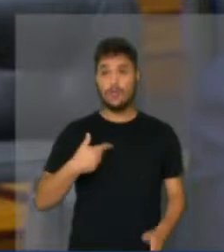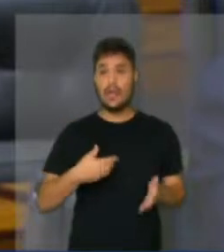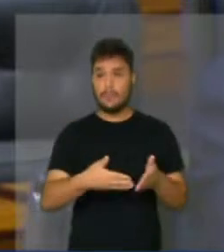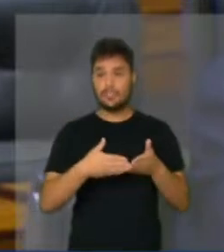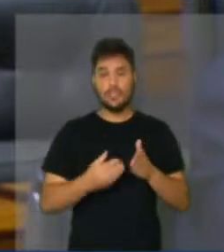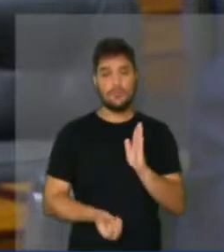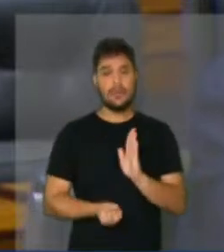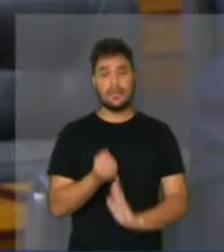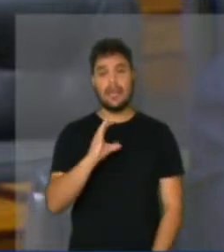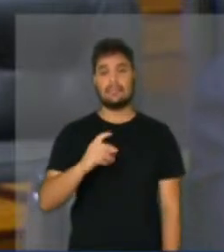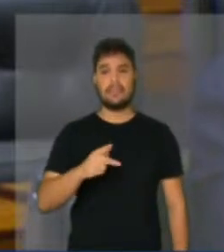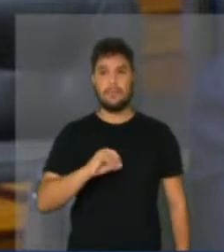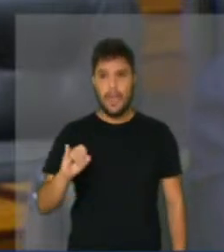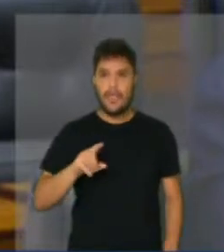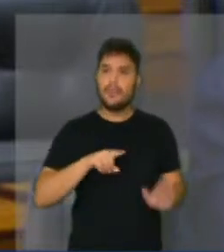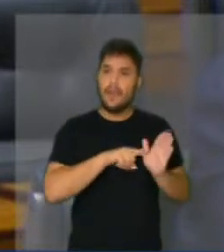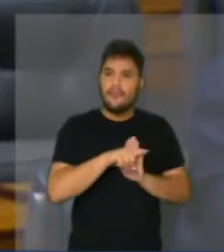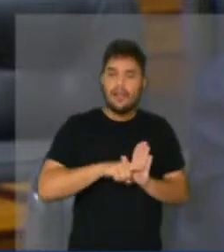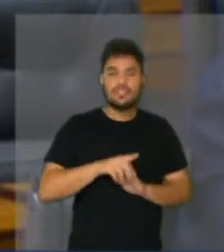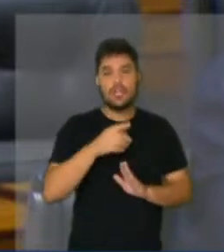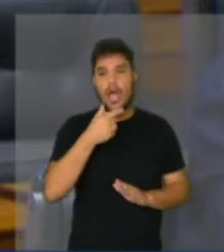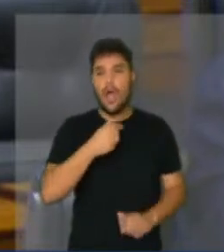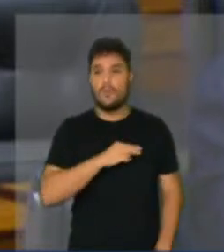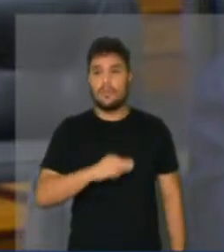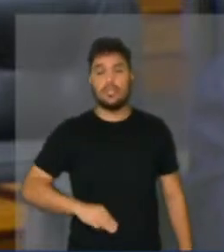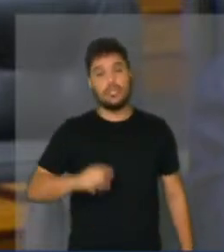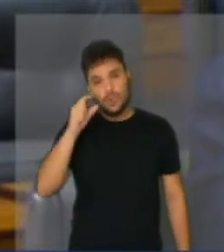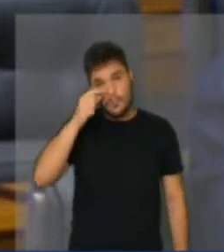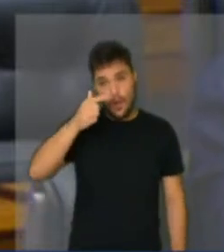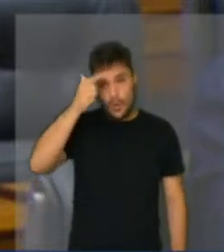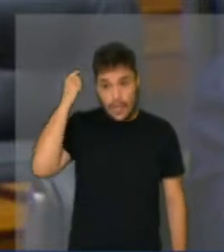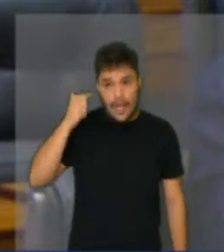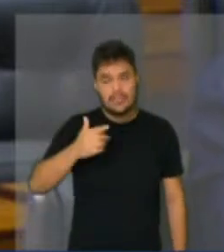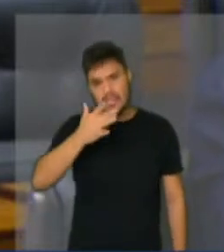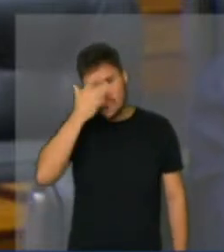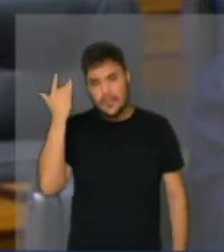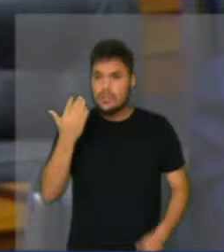PAULO GUEDES... ENQUANTO O POVO ESTÁ FAMINTO, ENQUANTO O POVO ESTÁ ACHANDO O OSSO PARA SOBREVIVER, PAULO GUEDES